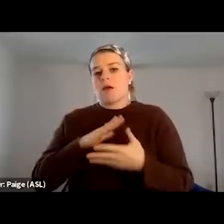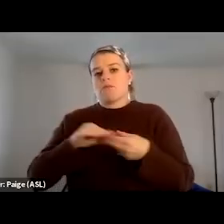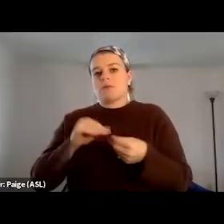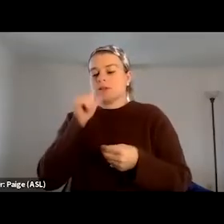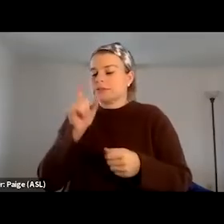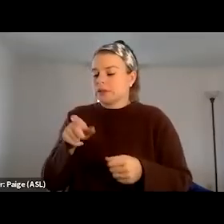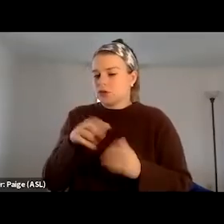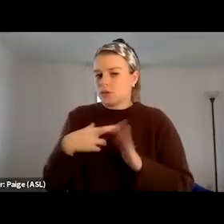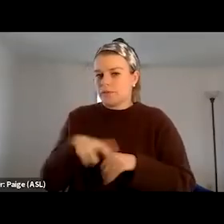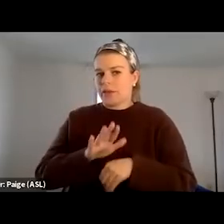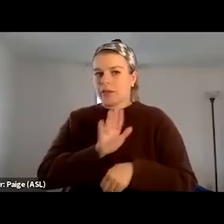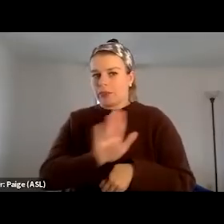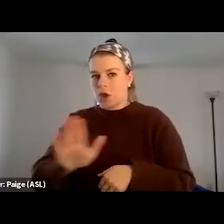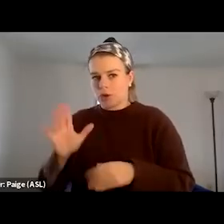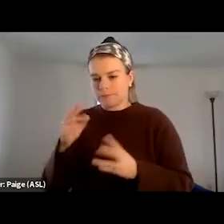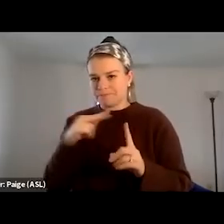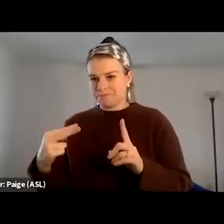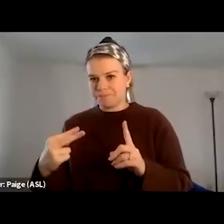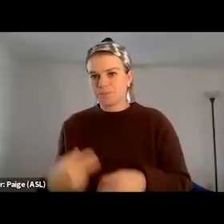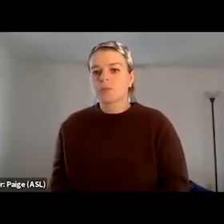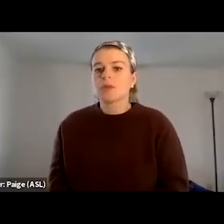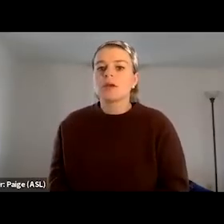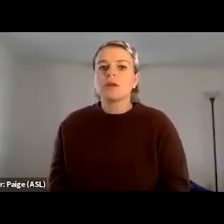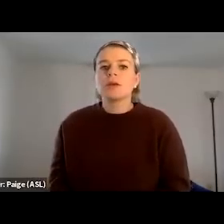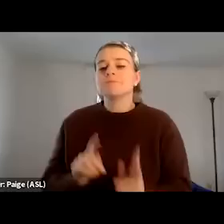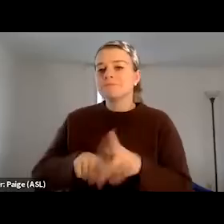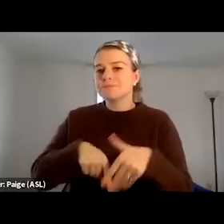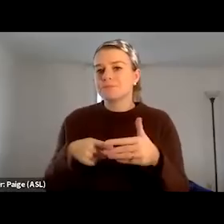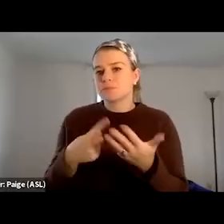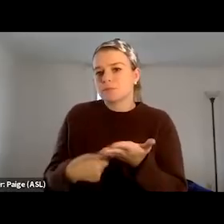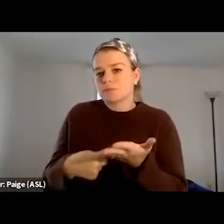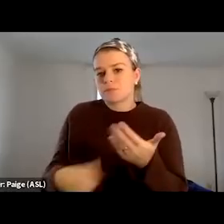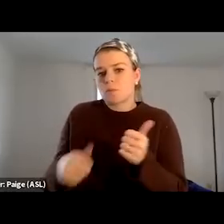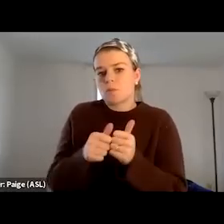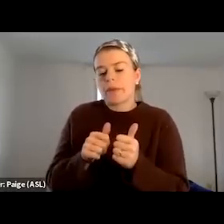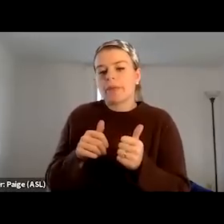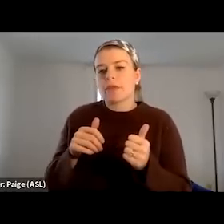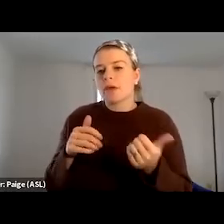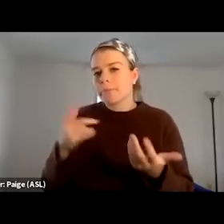Me encantaría comenzar una charla con el mantra de una activista de salud mental